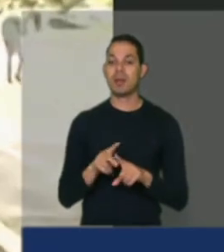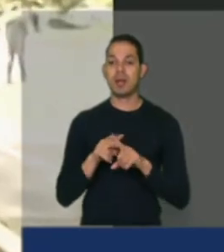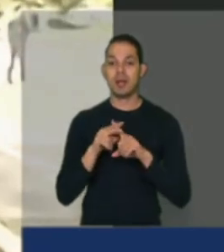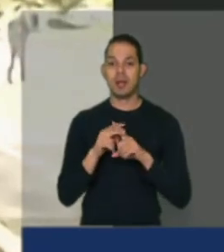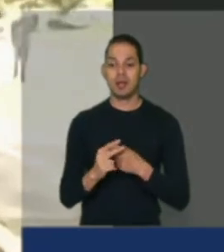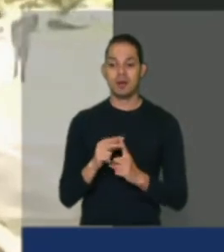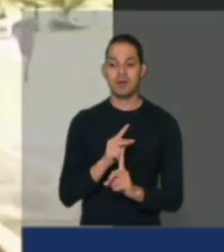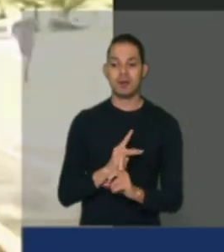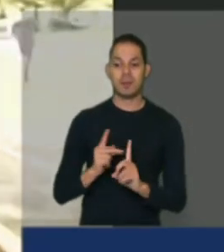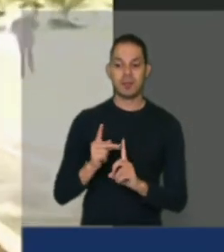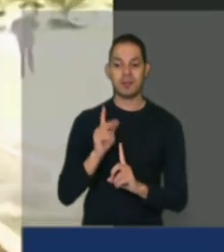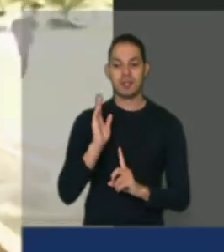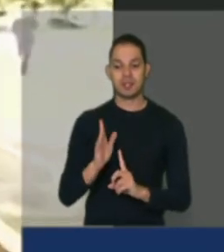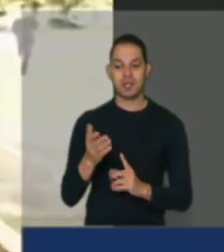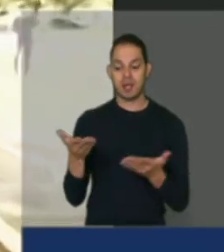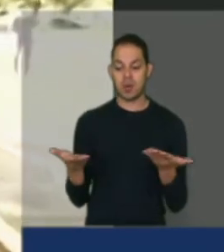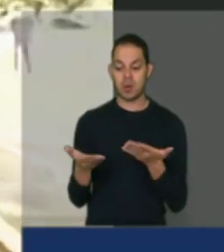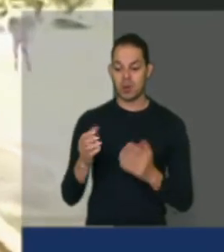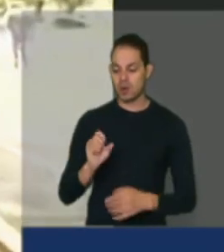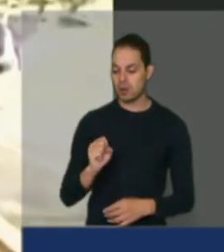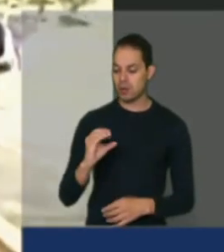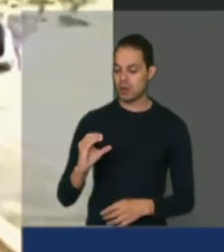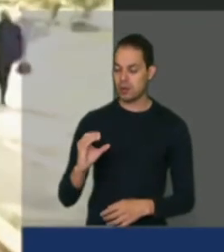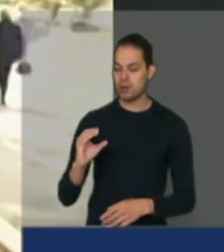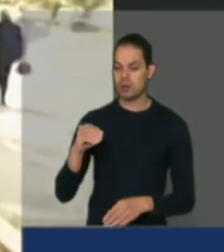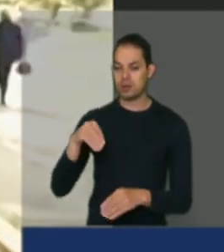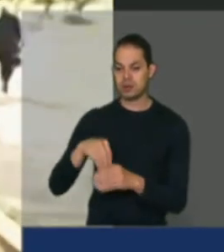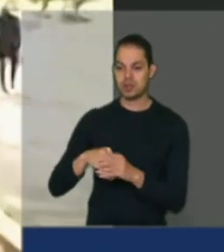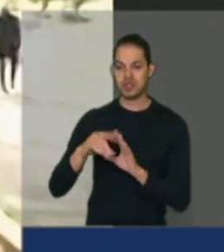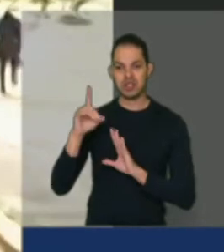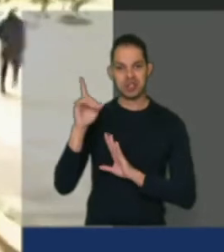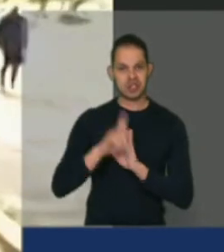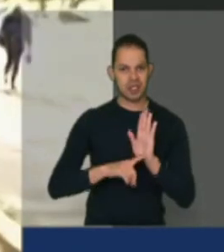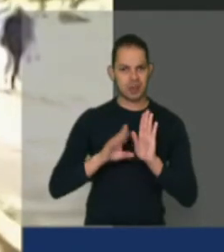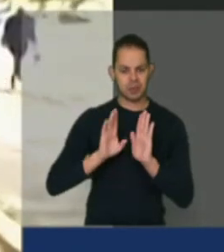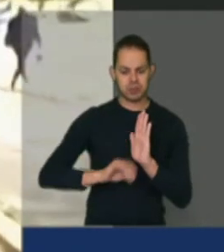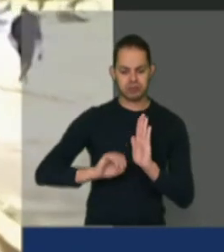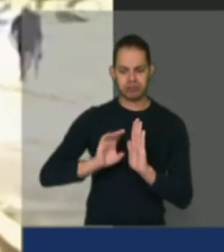SANTA CATARINA, ESTÃO RETIRANDO DIREITOS DOS SERVIDORES PÚBLICOS ESTADUAIS. PORTANTO, SE